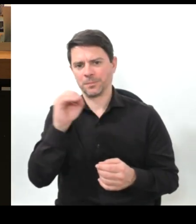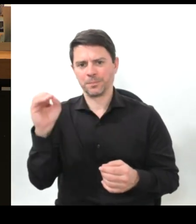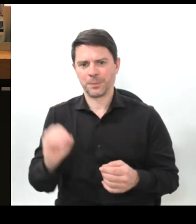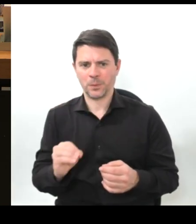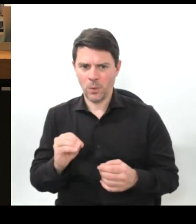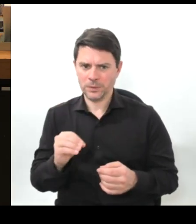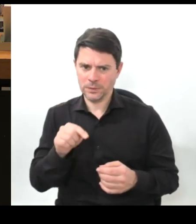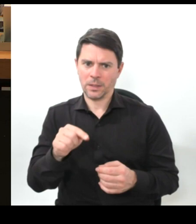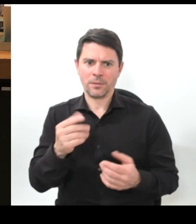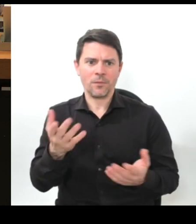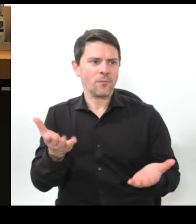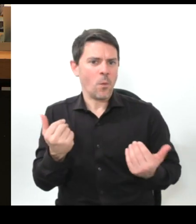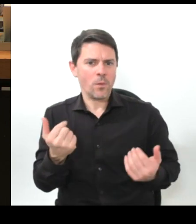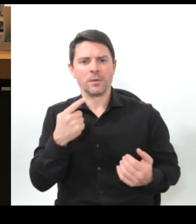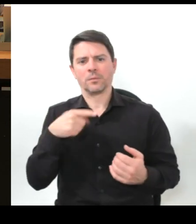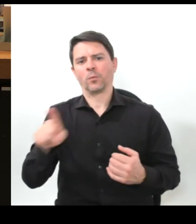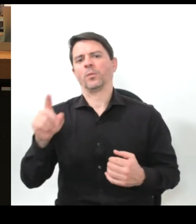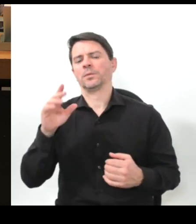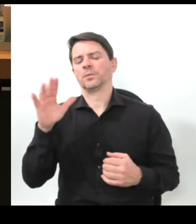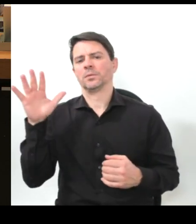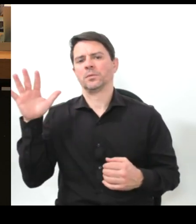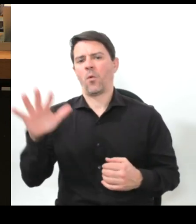Antrags der Koalition. Vielen Dank. (Beifall) (Rednerwechsel)